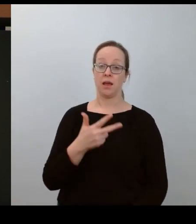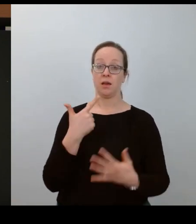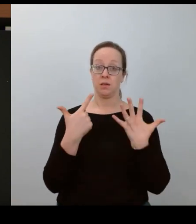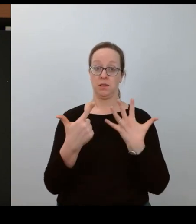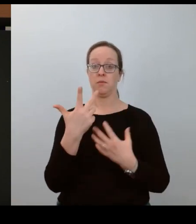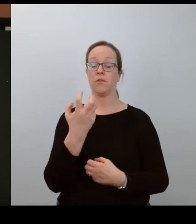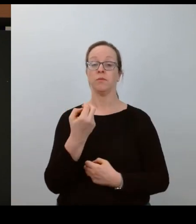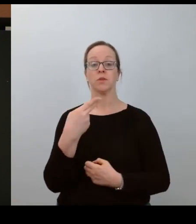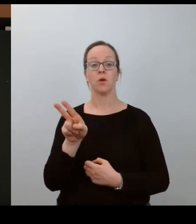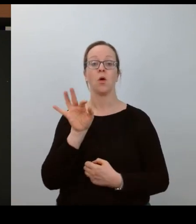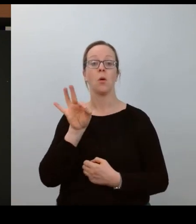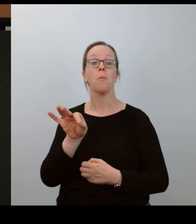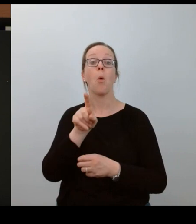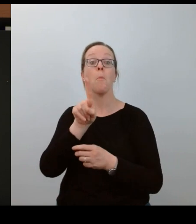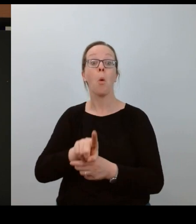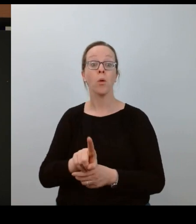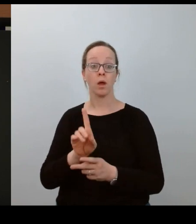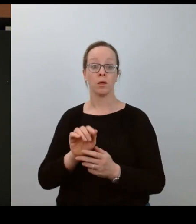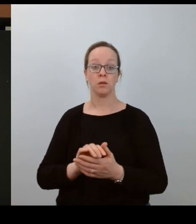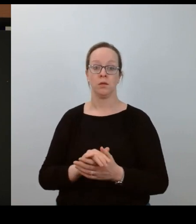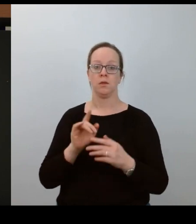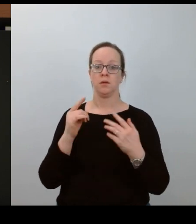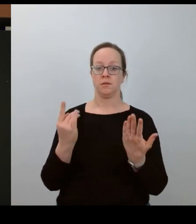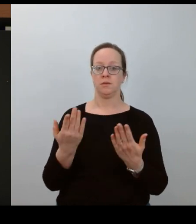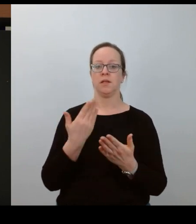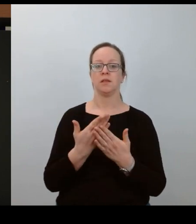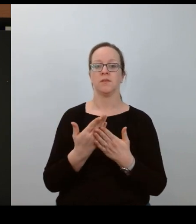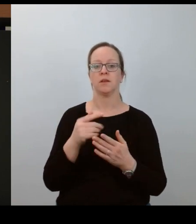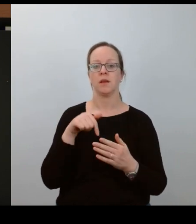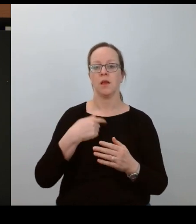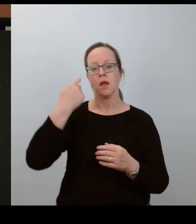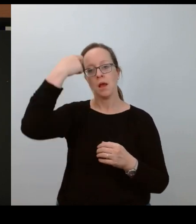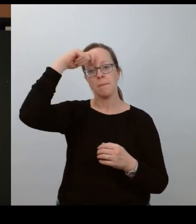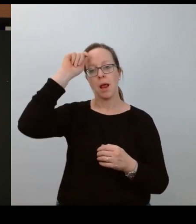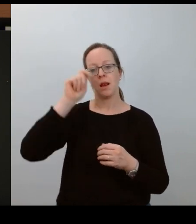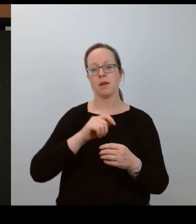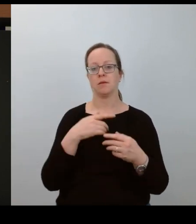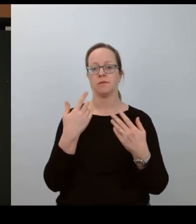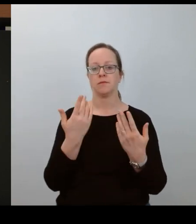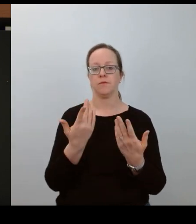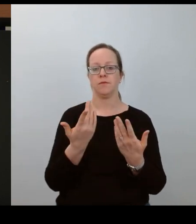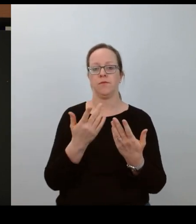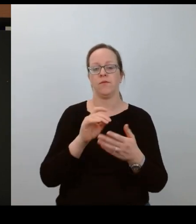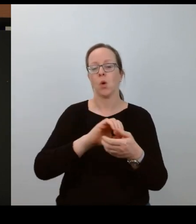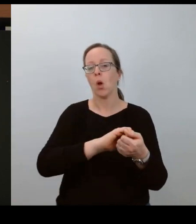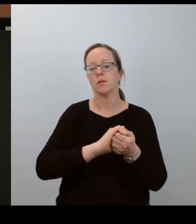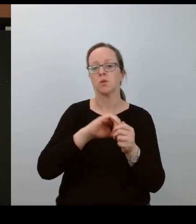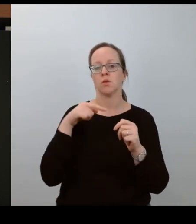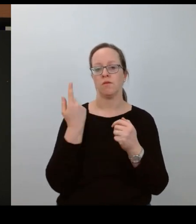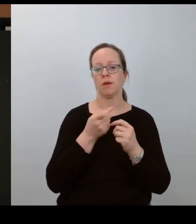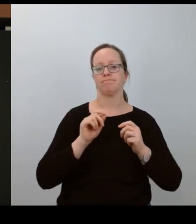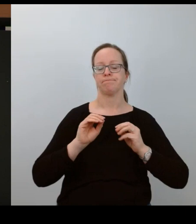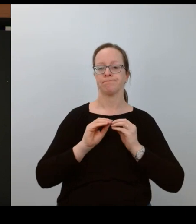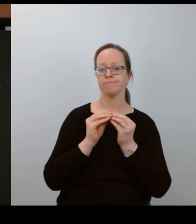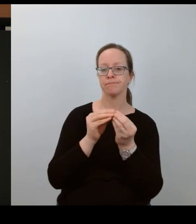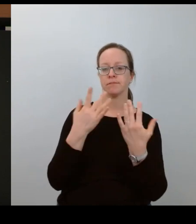Produktionsproben und Präsentationsräumen reden, dann reden wir über den Bedarf von Künstlerinnen und Künstlern mit sozialer